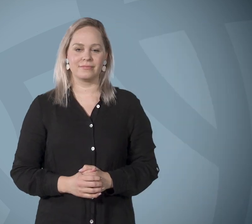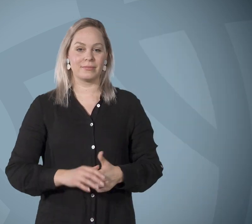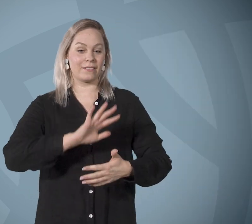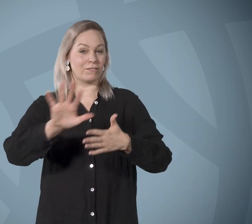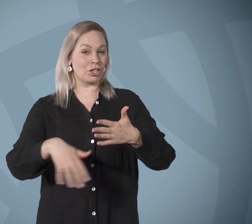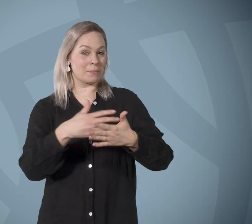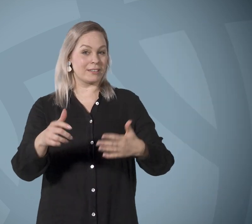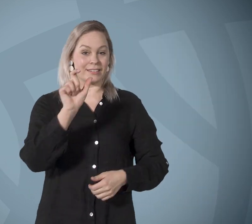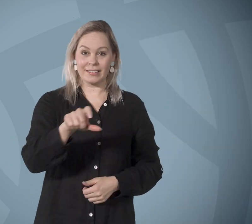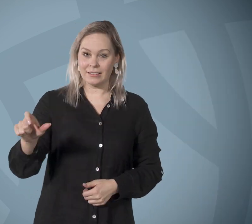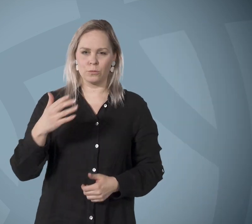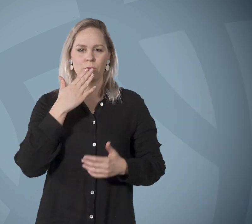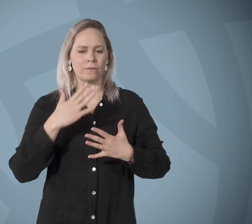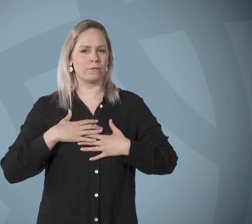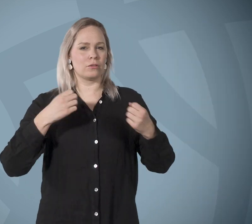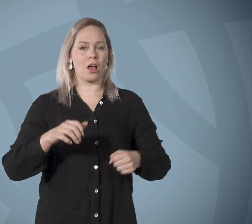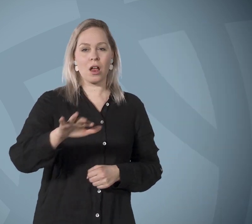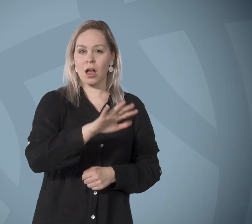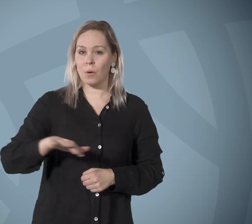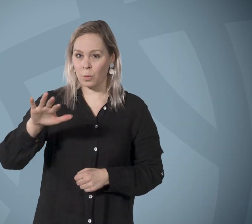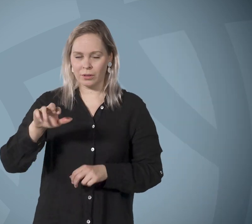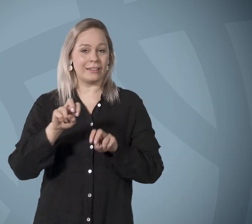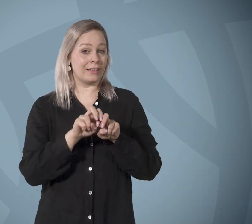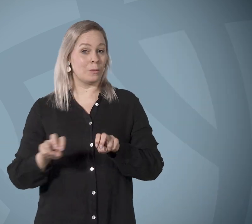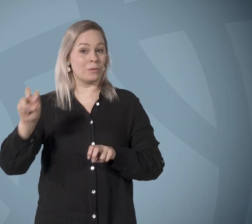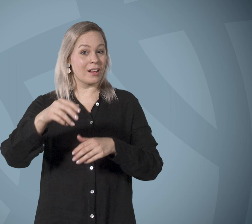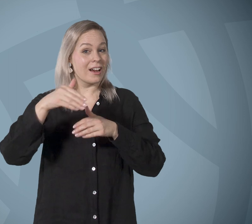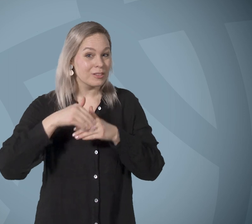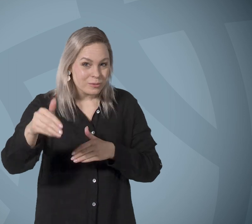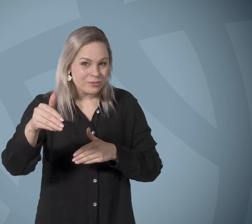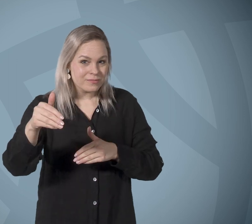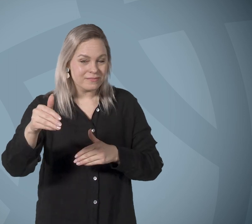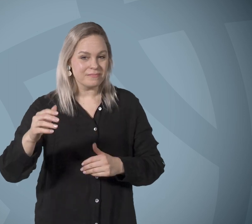Viittomakieliset hyvinvointialueilla -kiertue jatkuu.